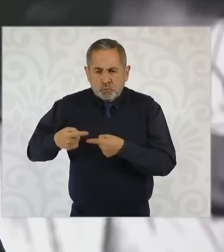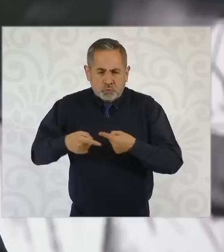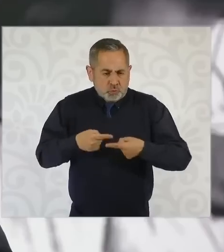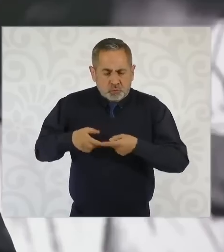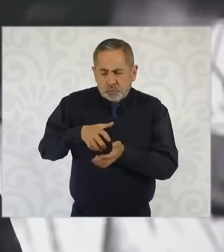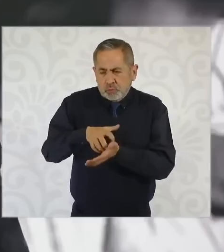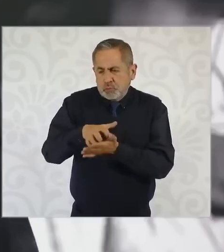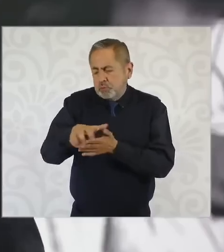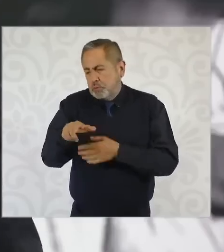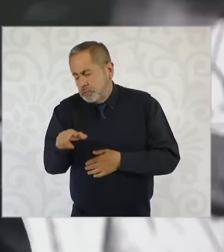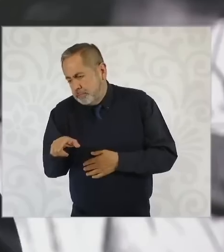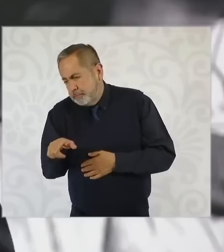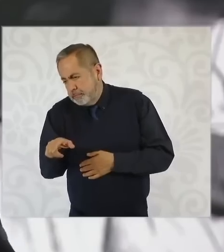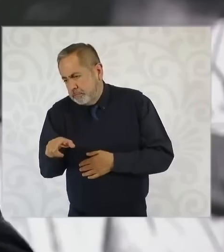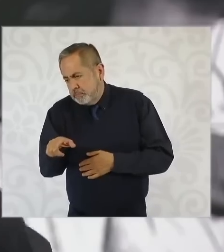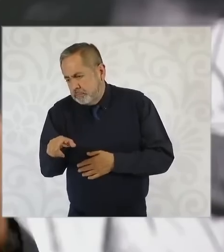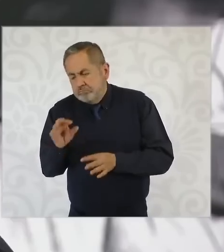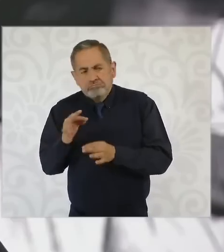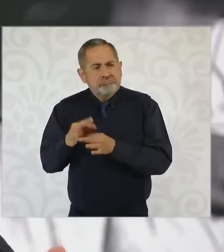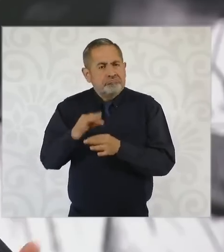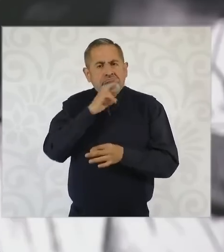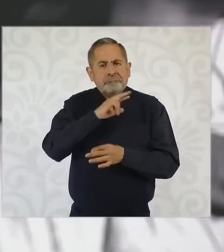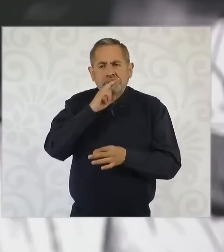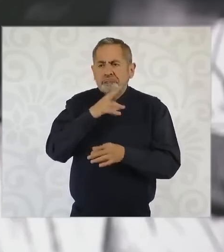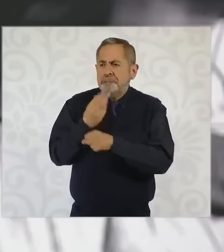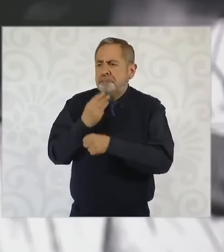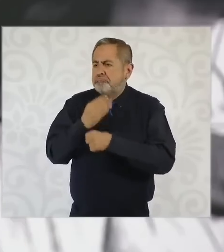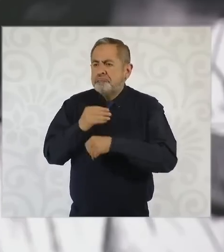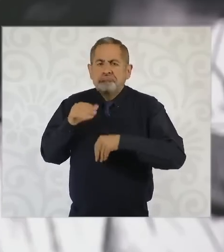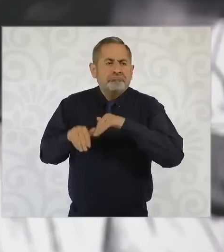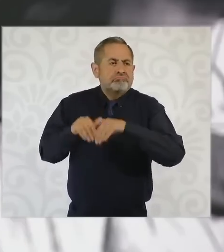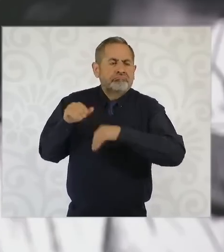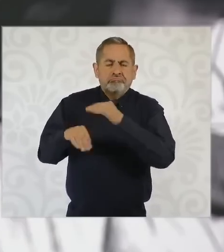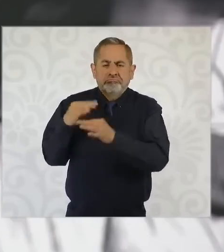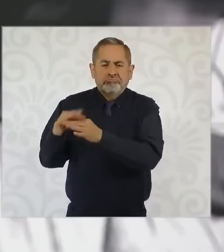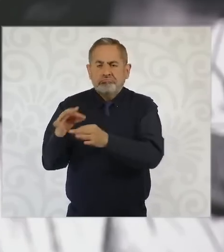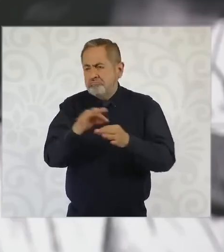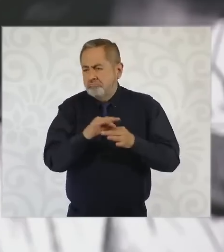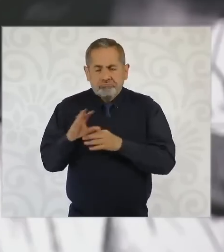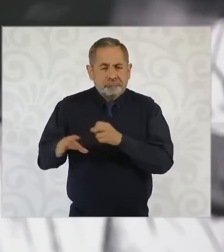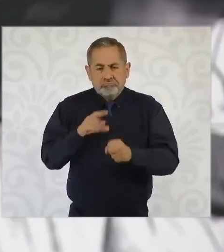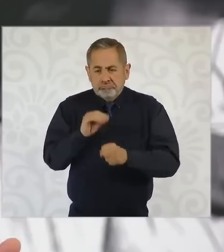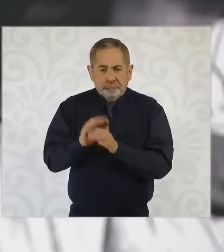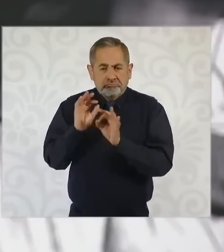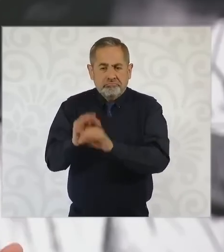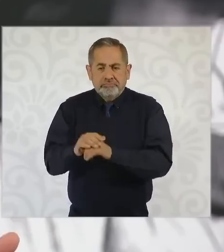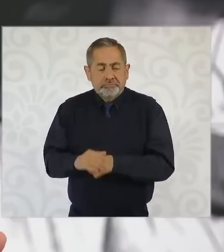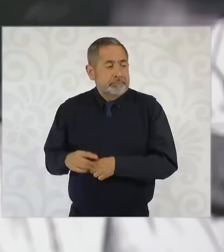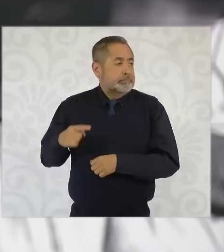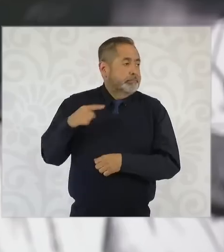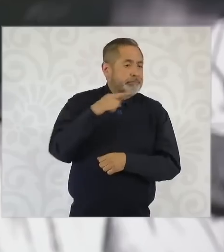nos dio eh capacidad de reacción inmediata teníamos la planta de asfalto de la ciudad y